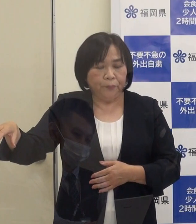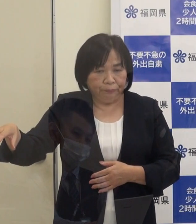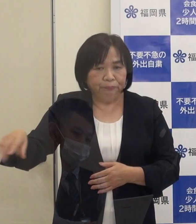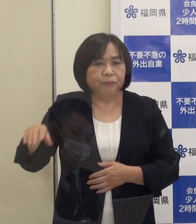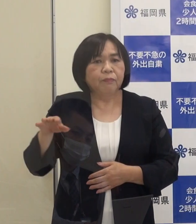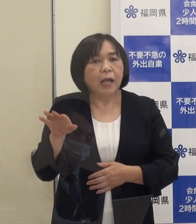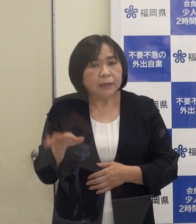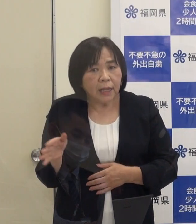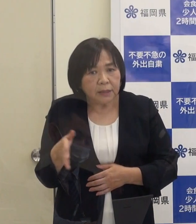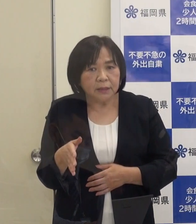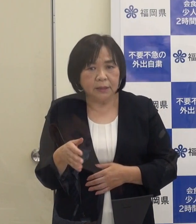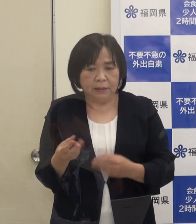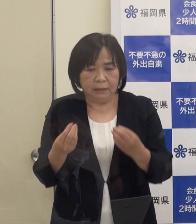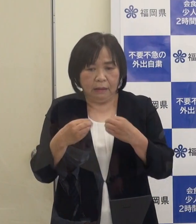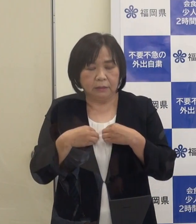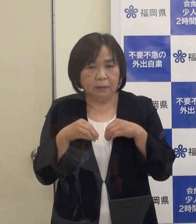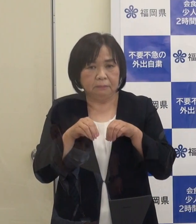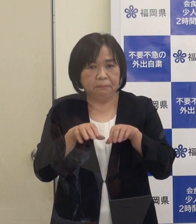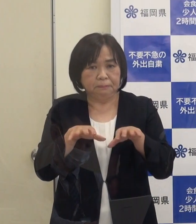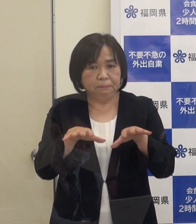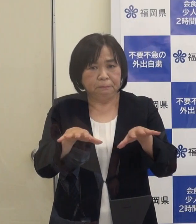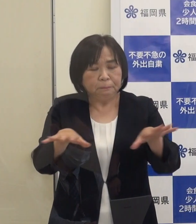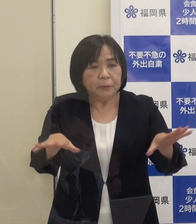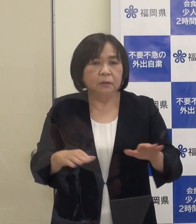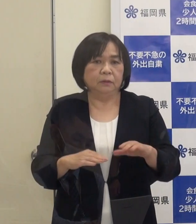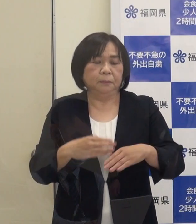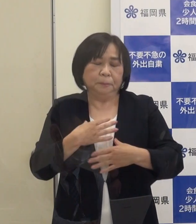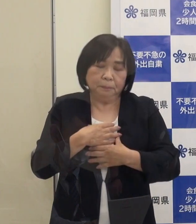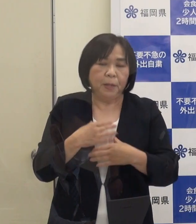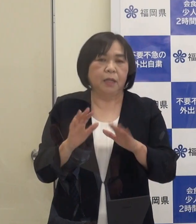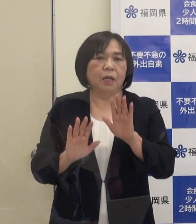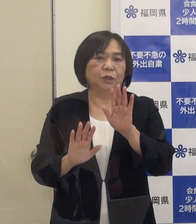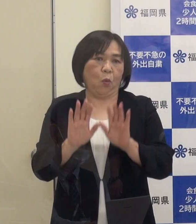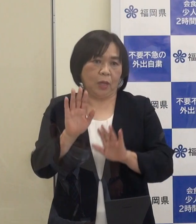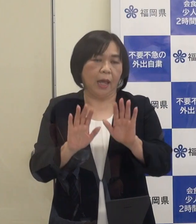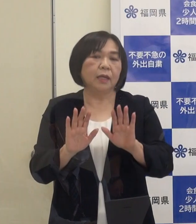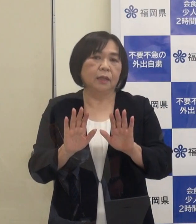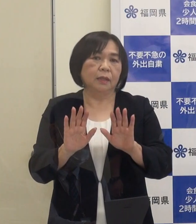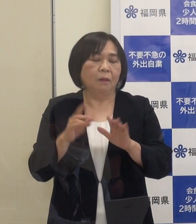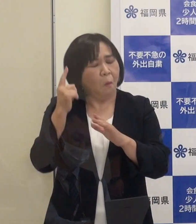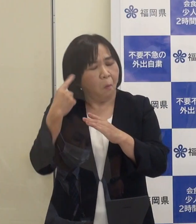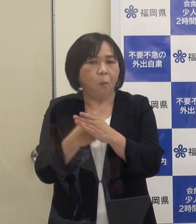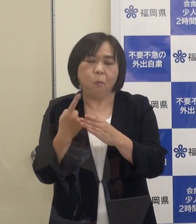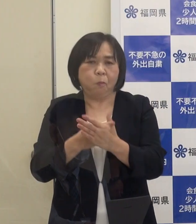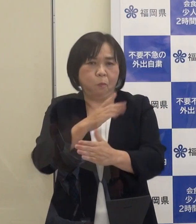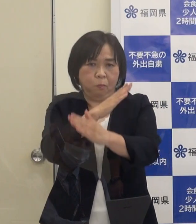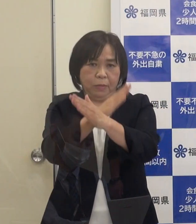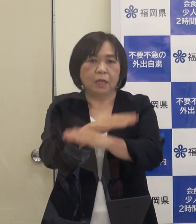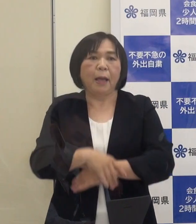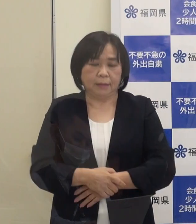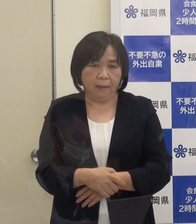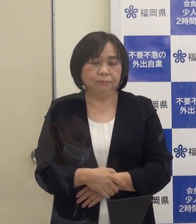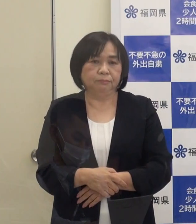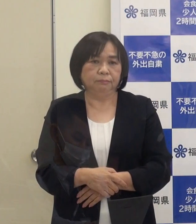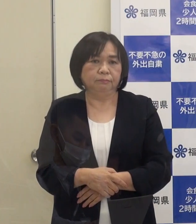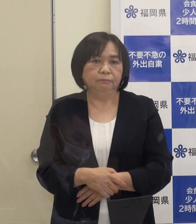このところ徐々に感染が拡大しており 予断を許さない状況にあるとみています